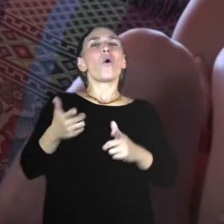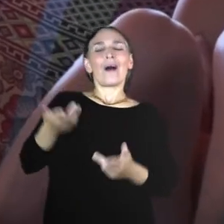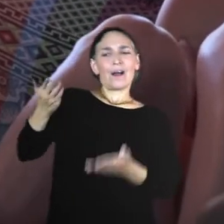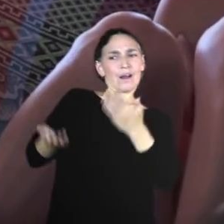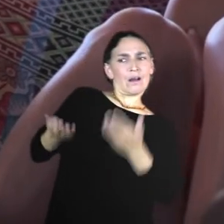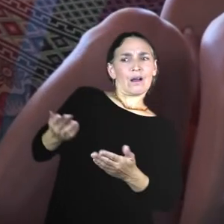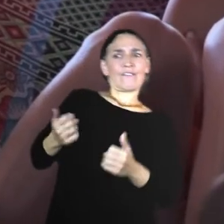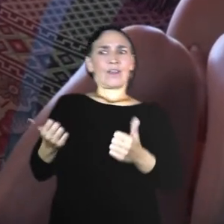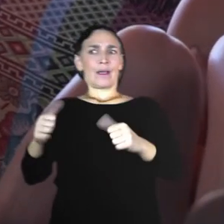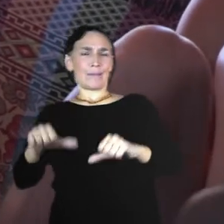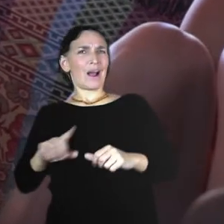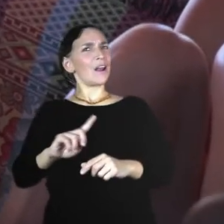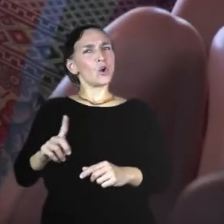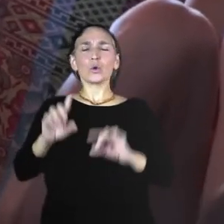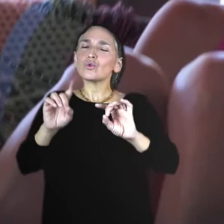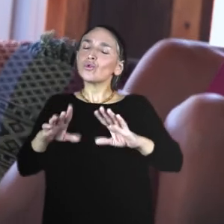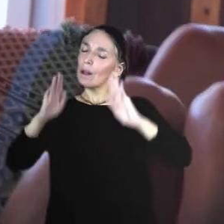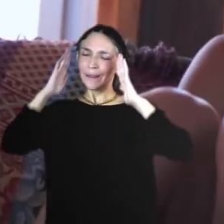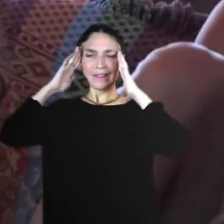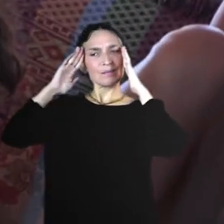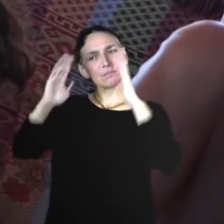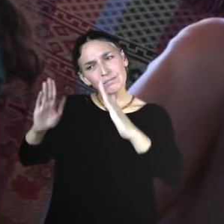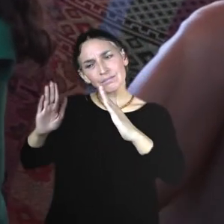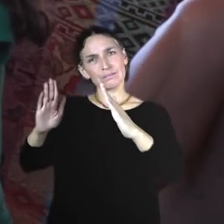El hecho de escuchar es fundamental,